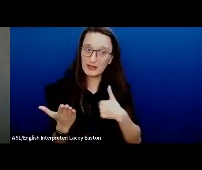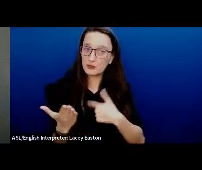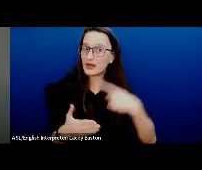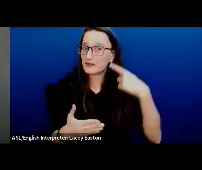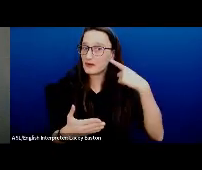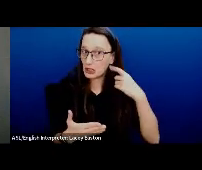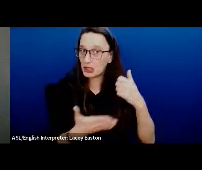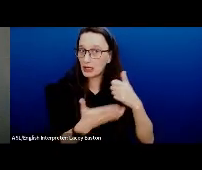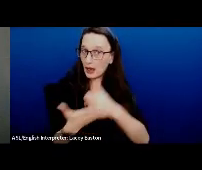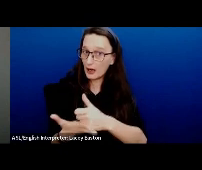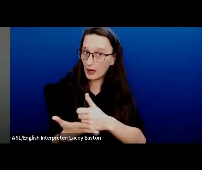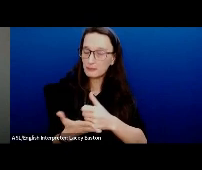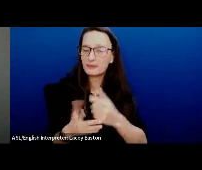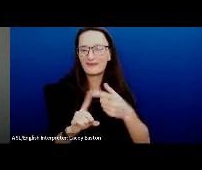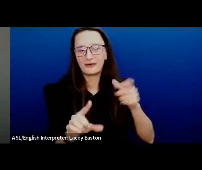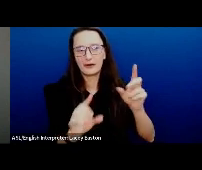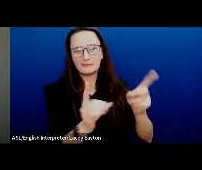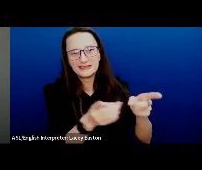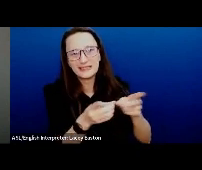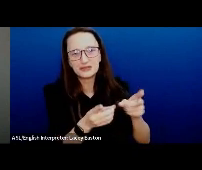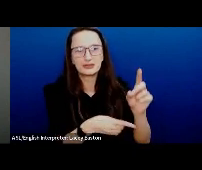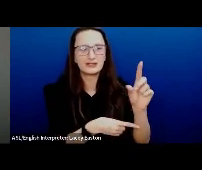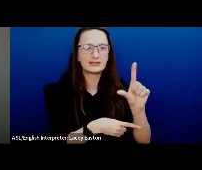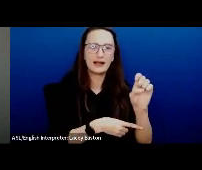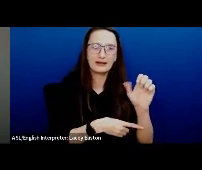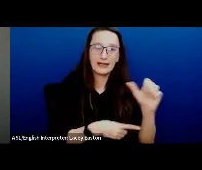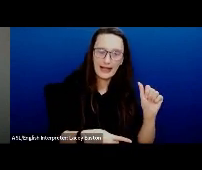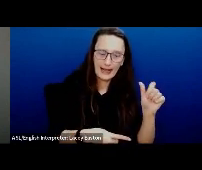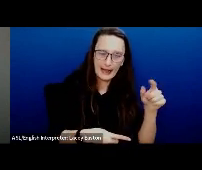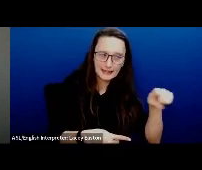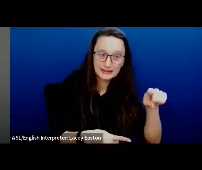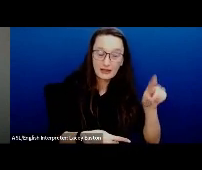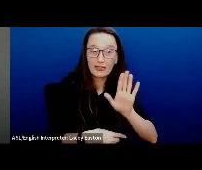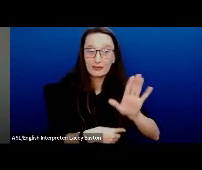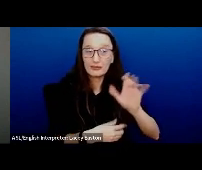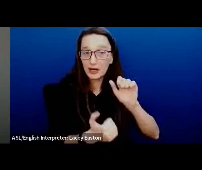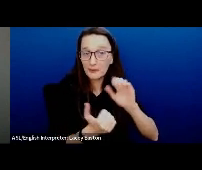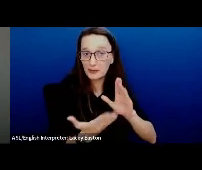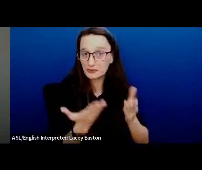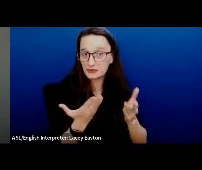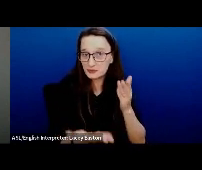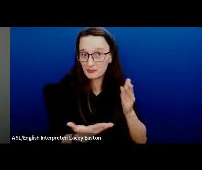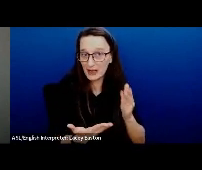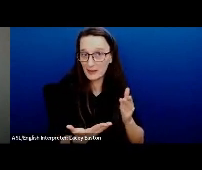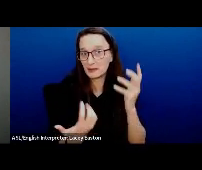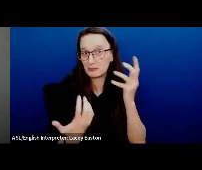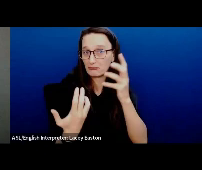de las LEA y el enfoque que podrían adoptar es garantizar que haya tiempo asignado para